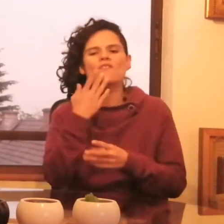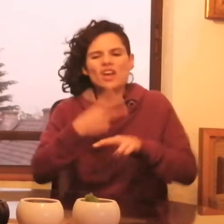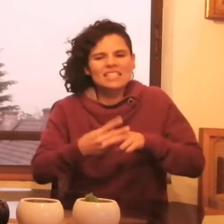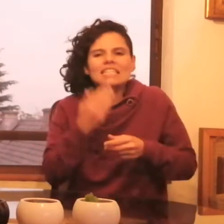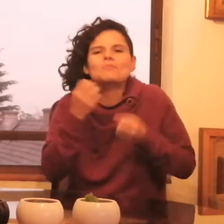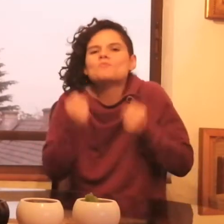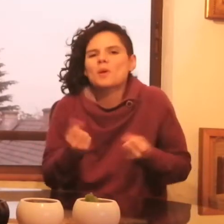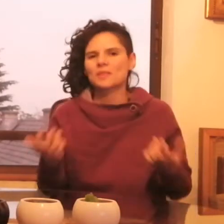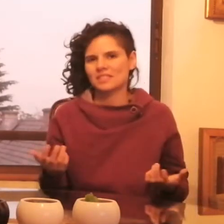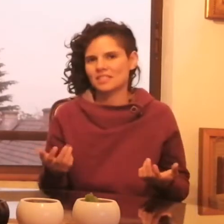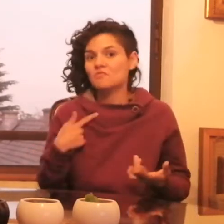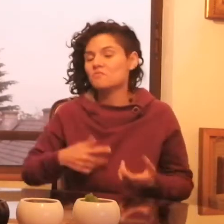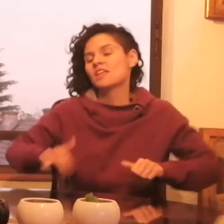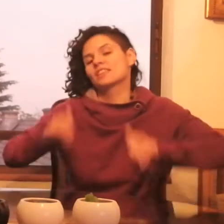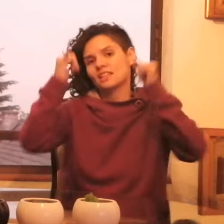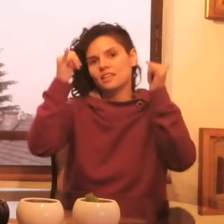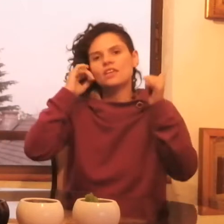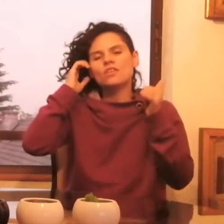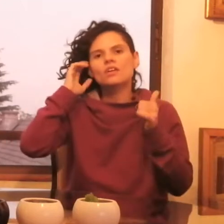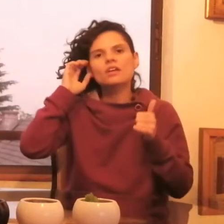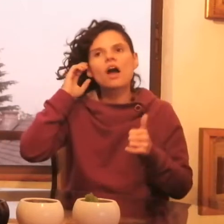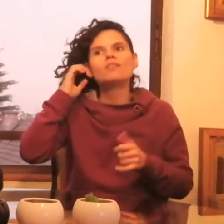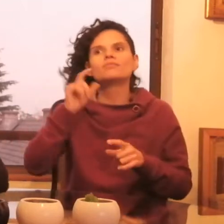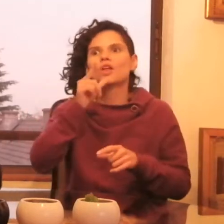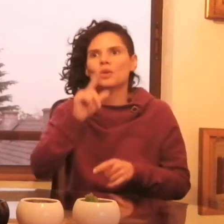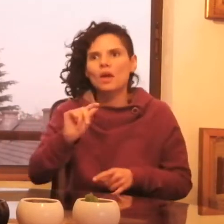y fue entretenido bueno y vamos a volver volver lo estamos prometiendo